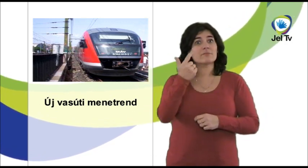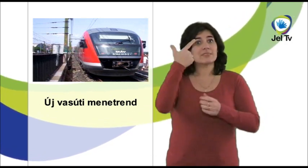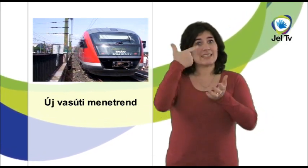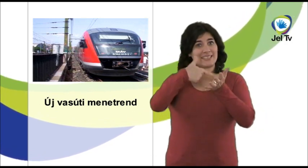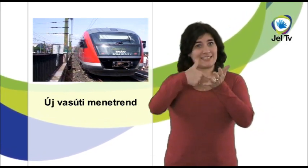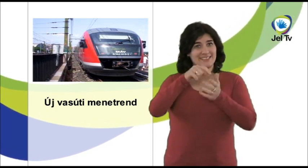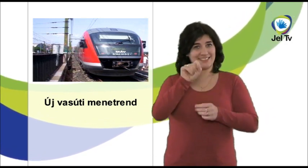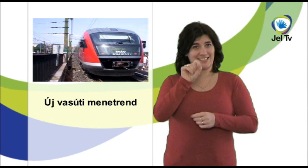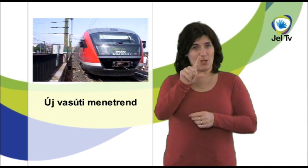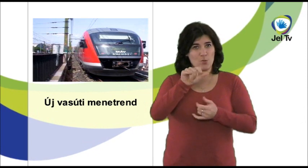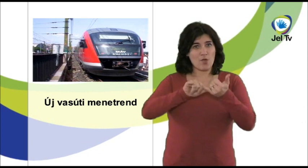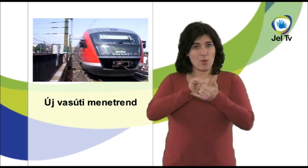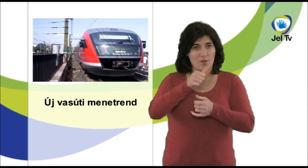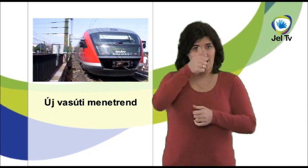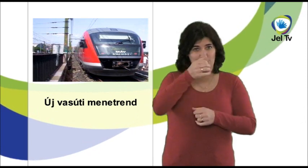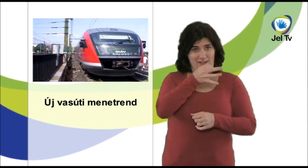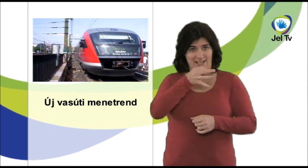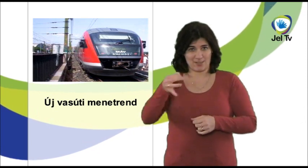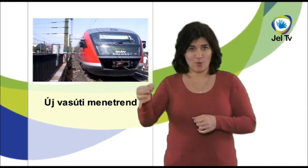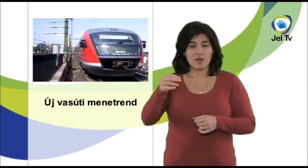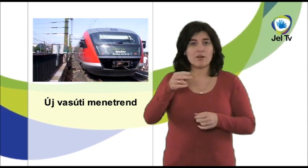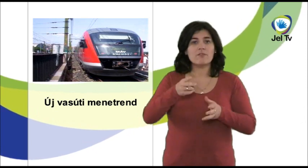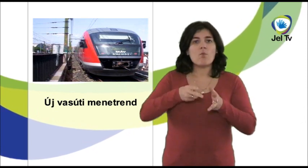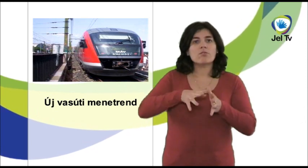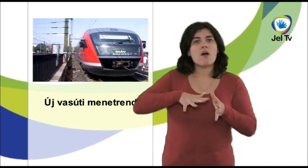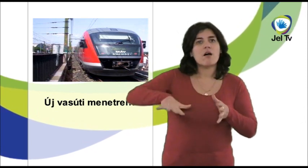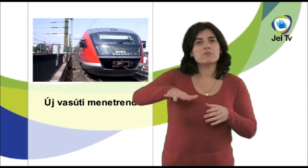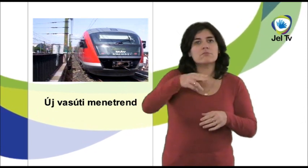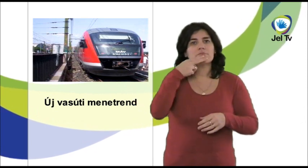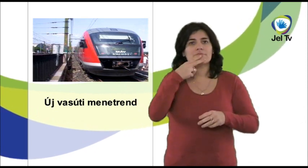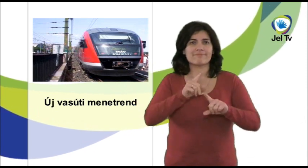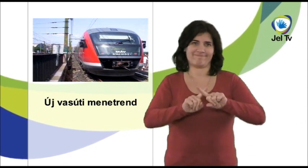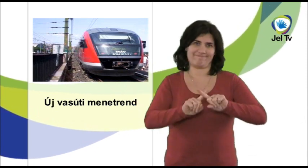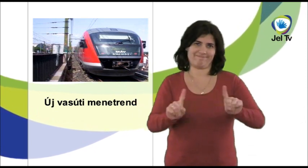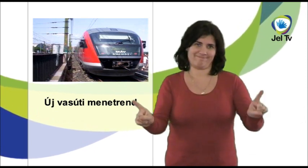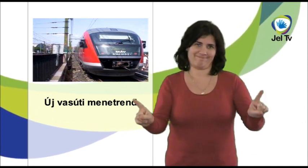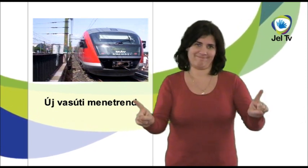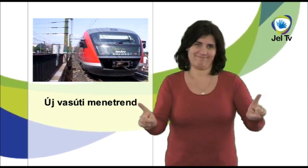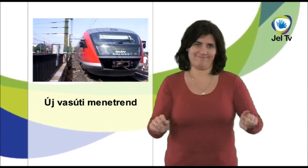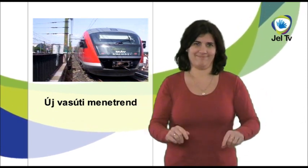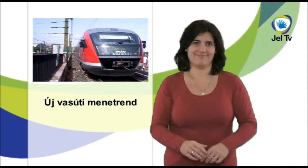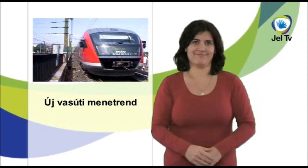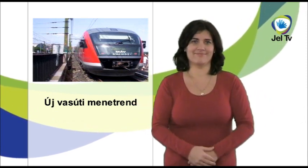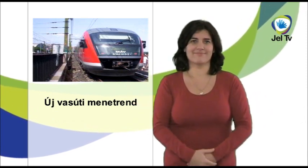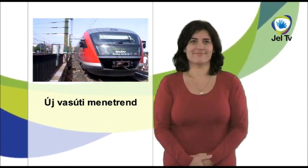2012. január elsejétől a vonatokon, megállókban dohányozni tilos.